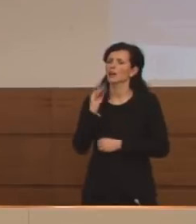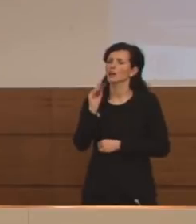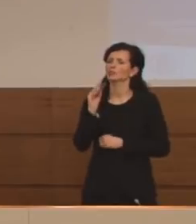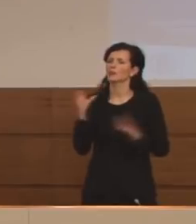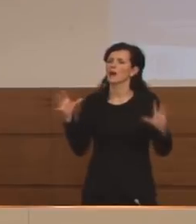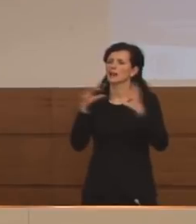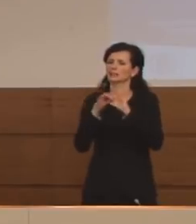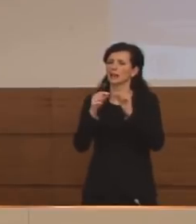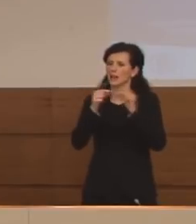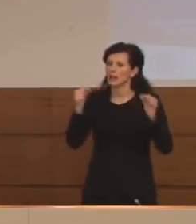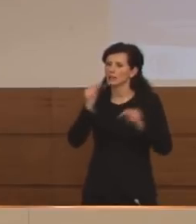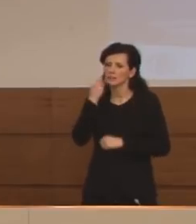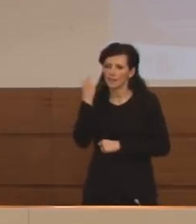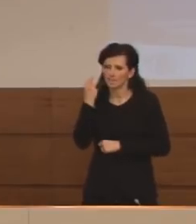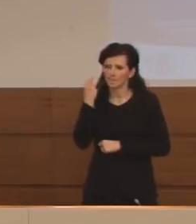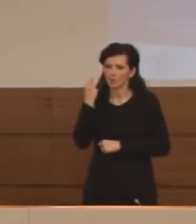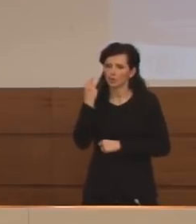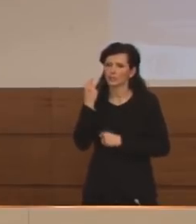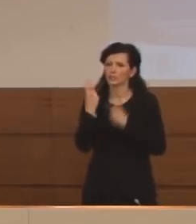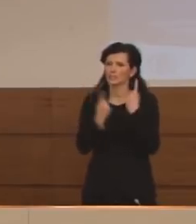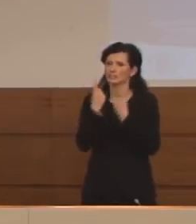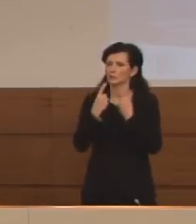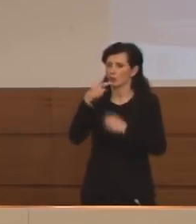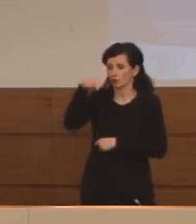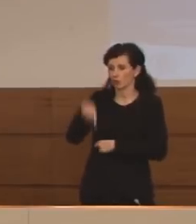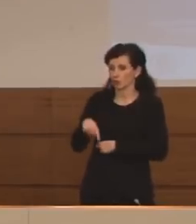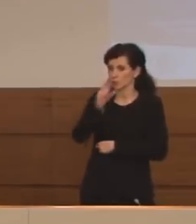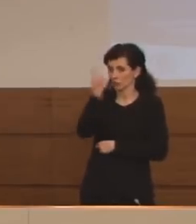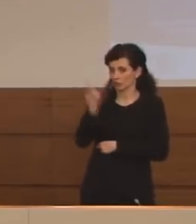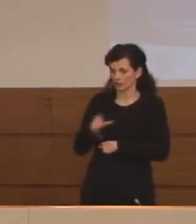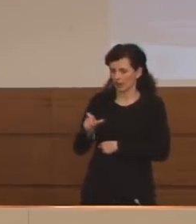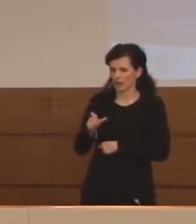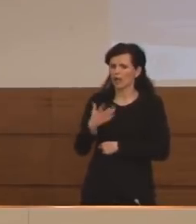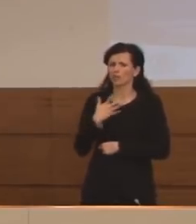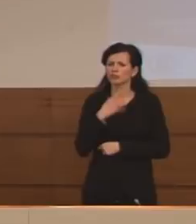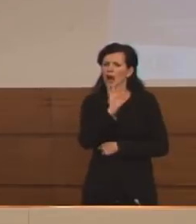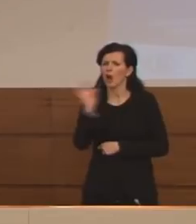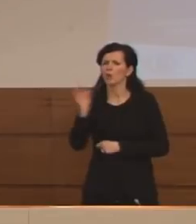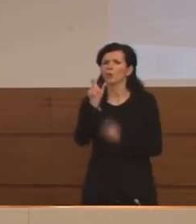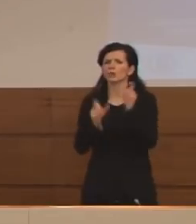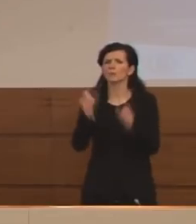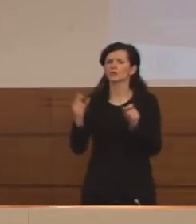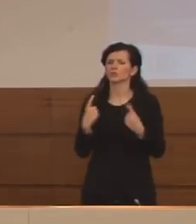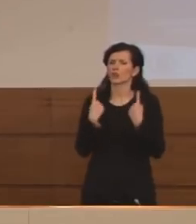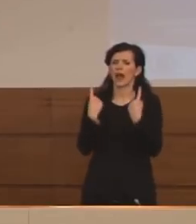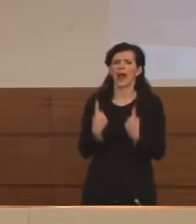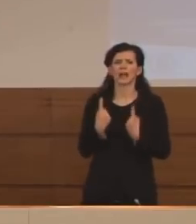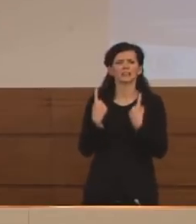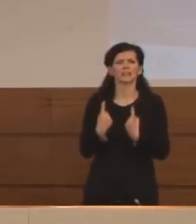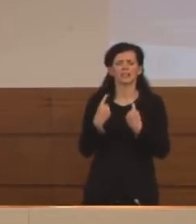Perché arrivano racconti di persone che sono in attesa di tampone con anche delle positività in casa,